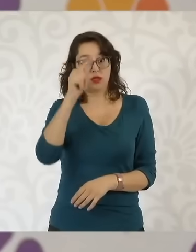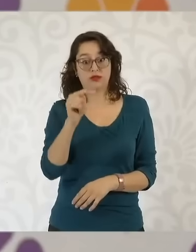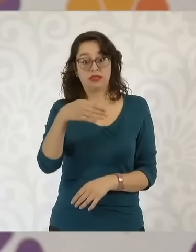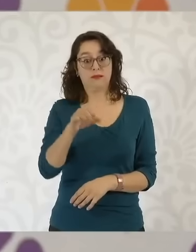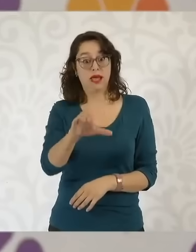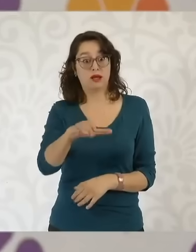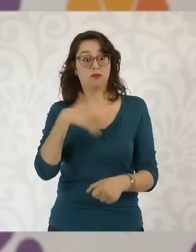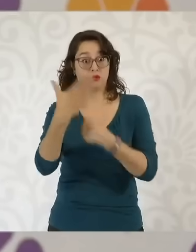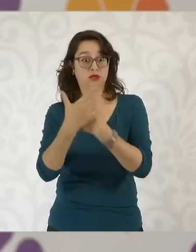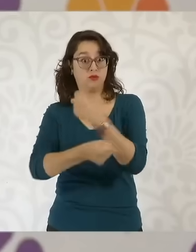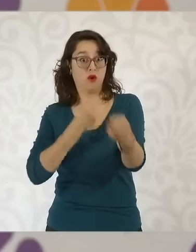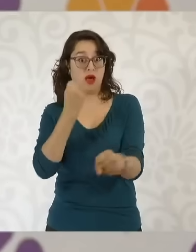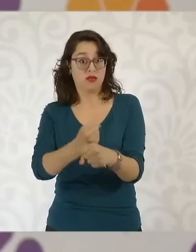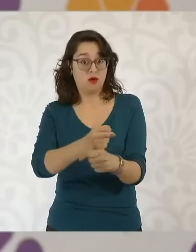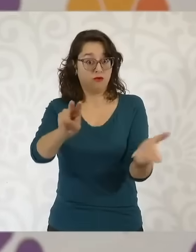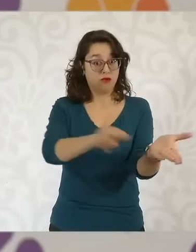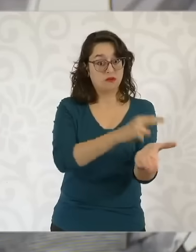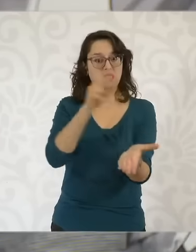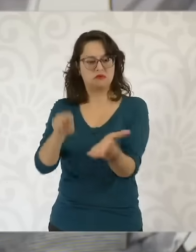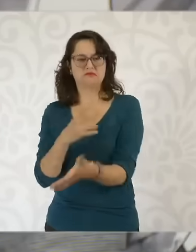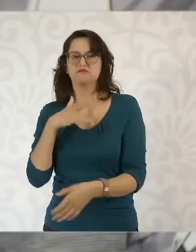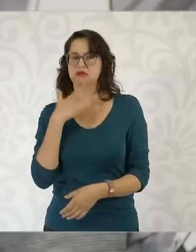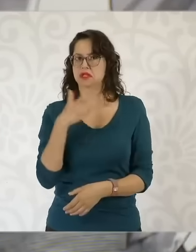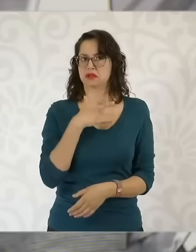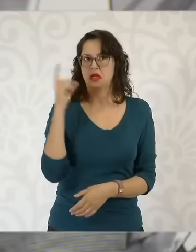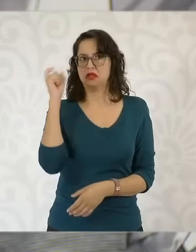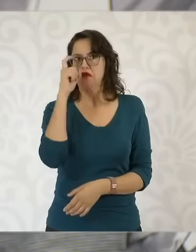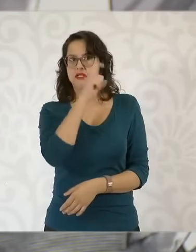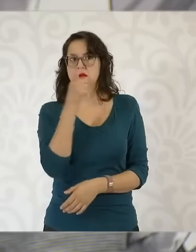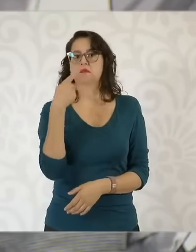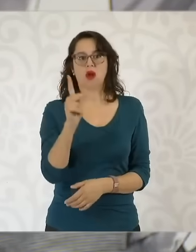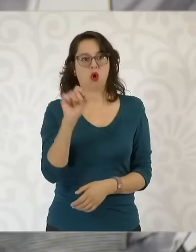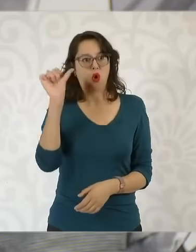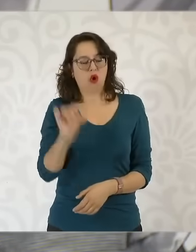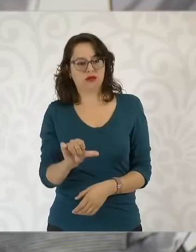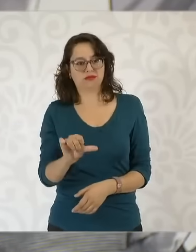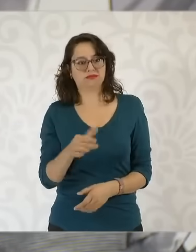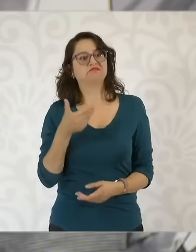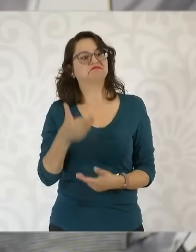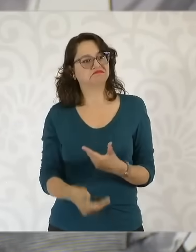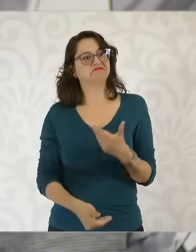muy difícil y yo creo que esto es un gran avance el día de hoy. Entonces, no es solo una prórroga,